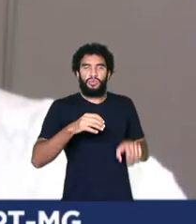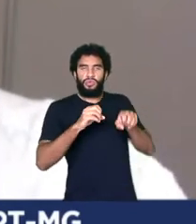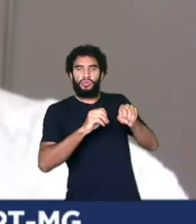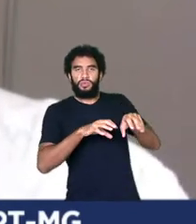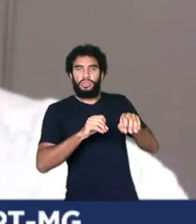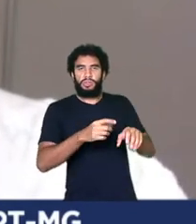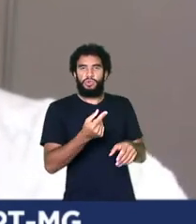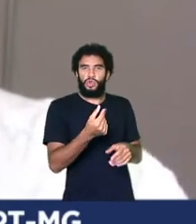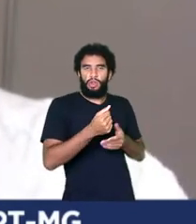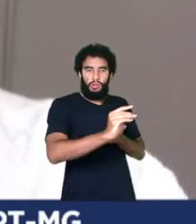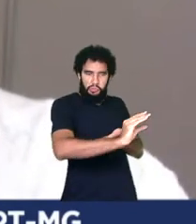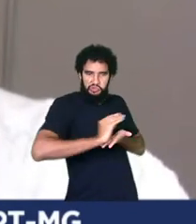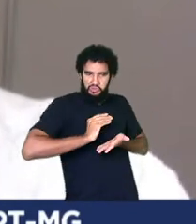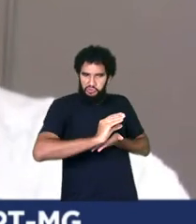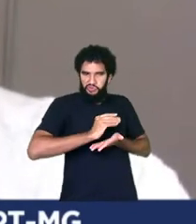TIRAR DINHEIRO DA SAÚDE E EDUCAÇÃO. OS REITORES E